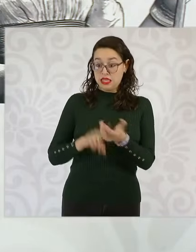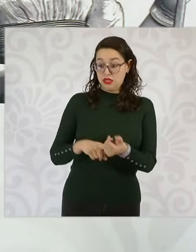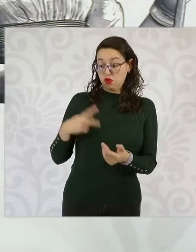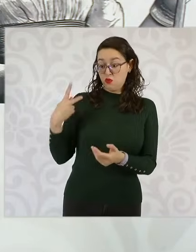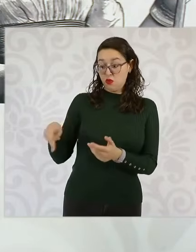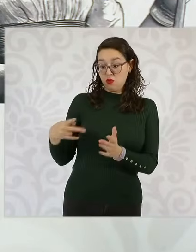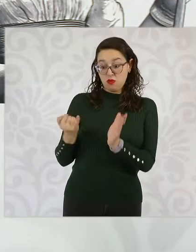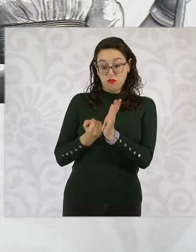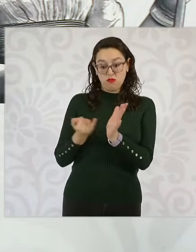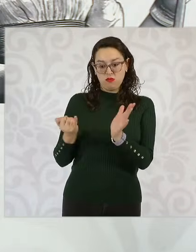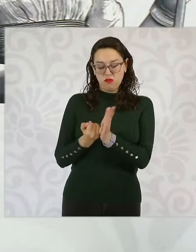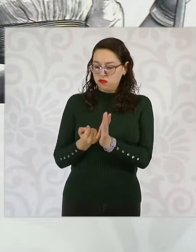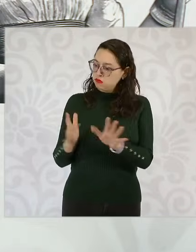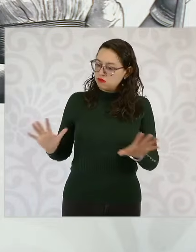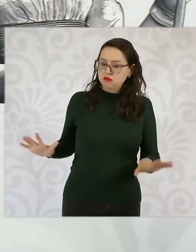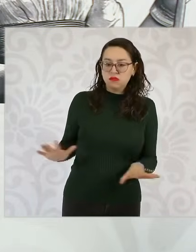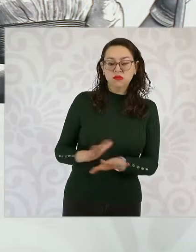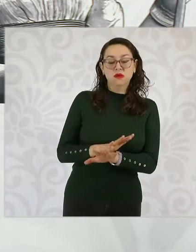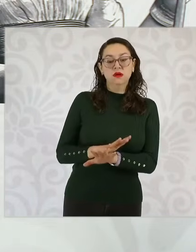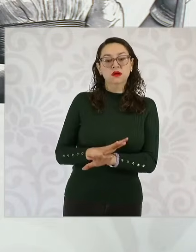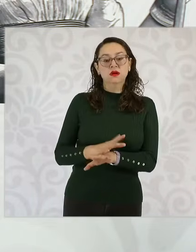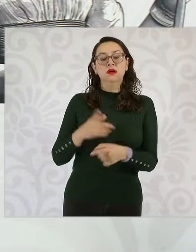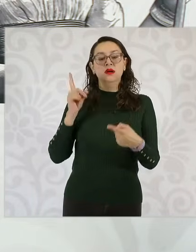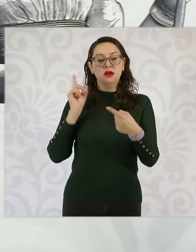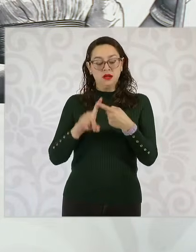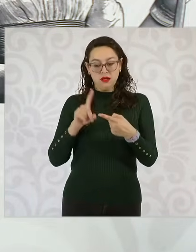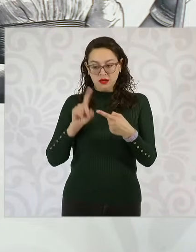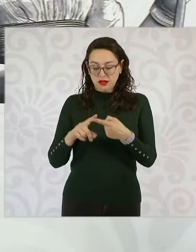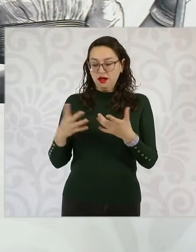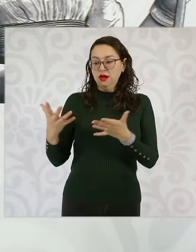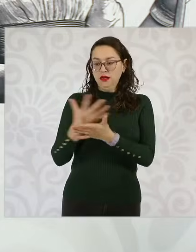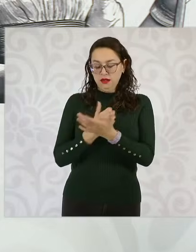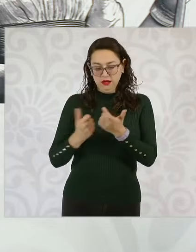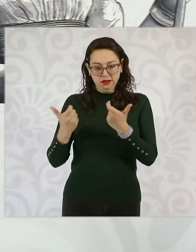de tal forma que tres derechos el derecho de utilidad compartida el derecho de extracción